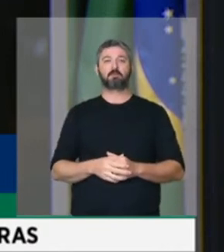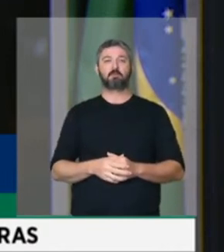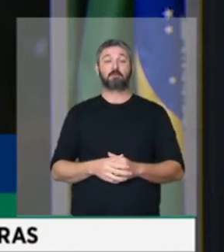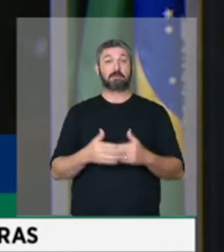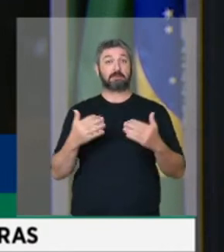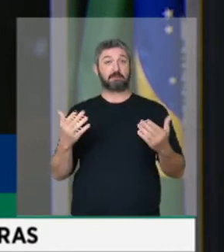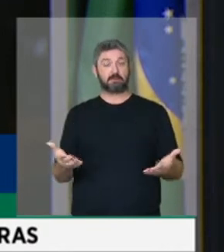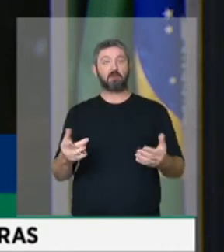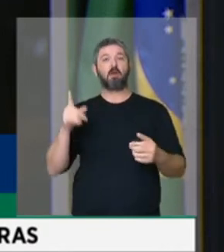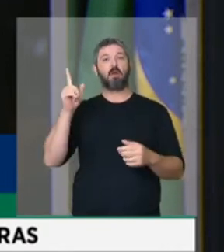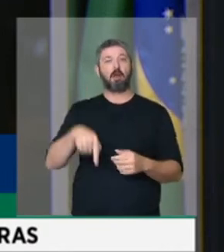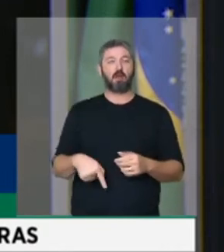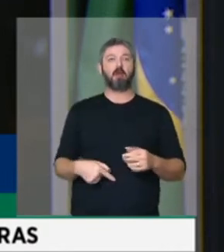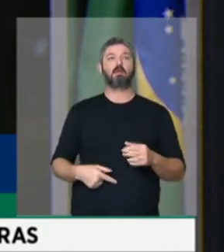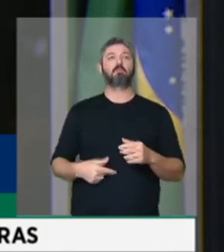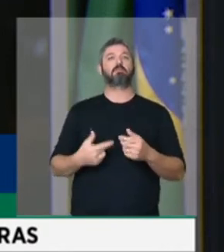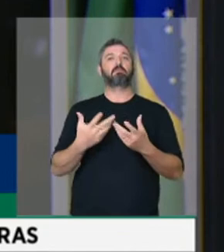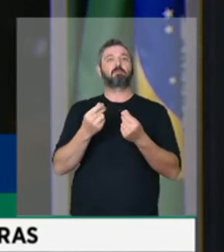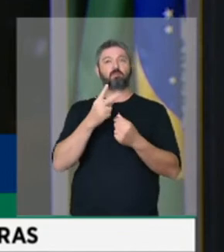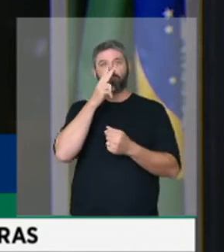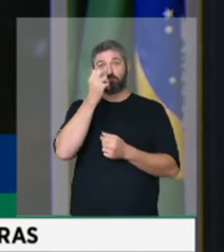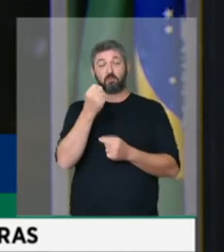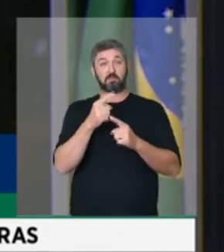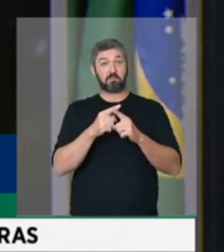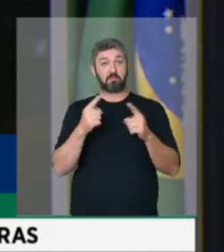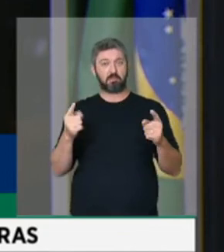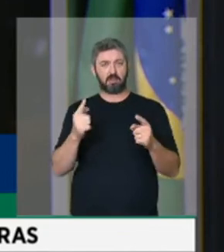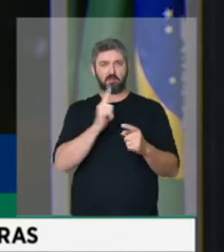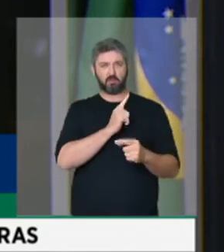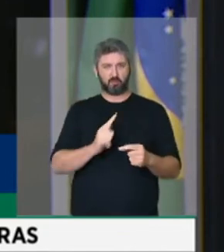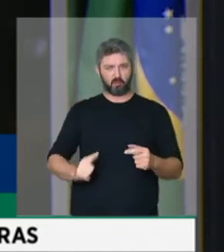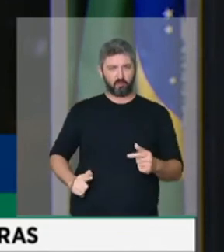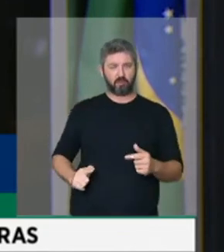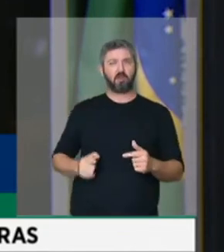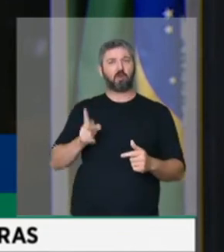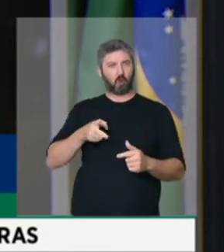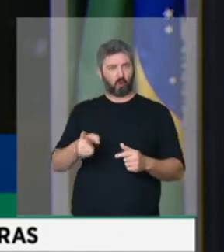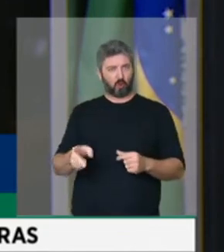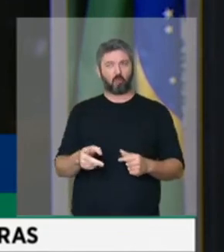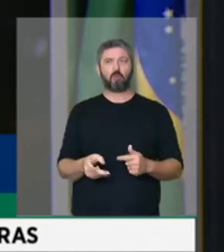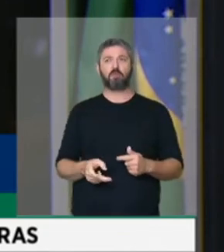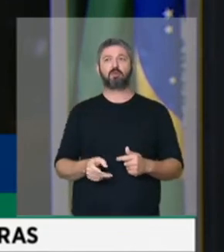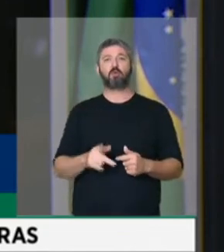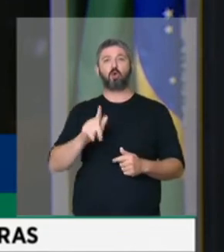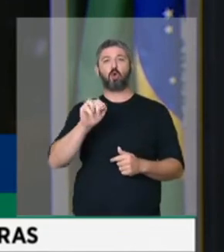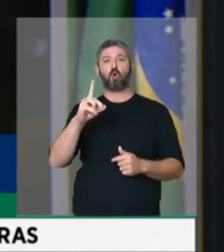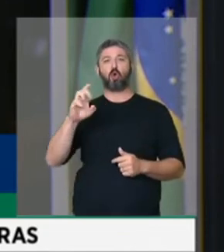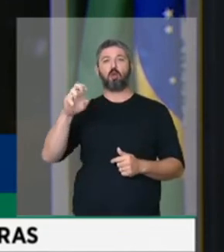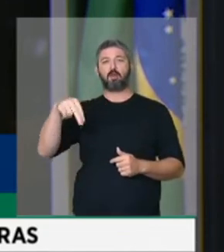BILHÕES E 700 NO NORTE, NORDESTE E CENTRO-OESTE DE INVESTIMENTOS QUE ESTÃO PREVISTOS, NAS FONTES DE ENERGIAS RENOVÁVEIS, QUE A